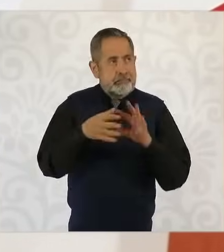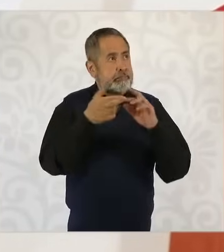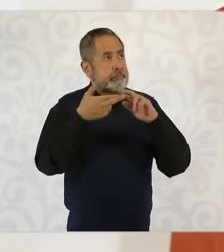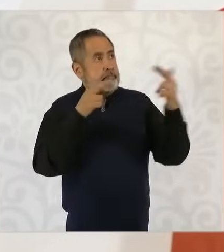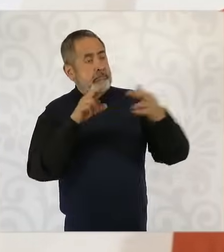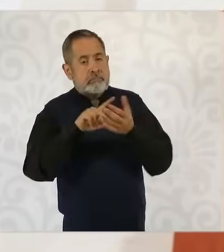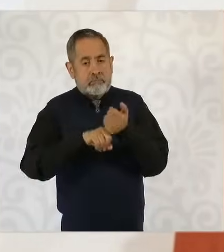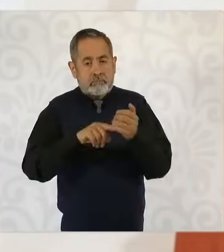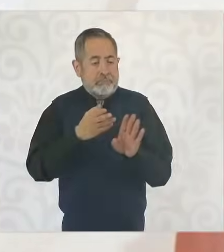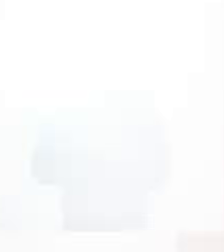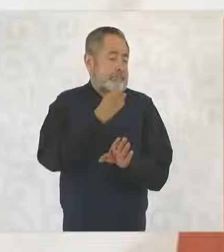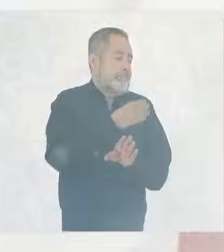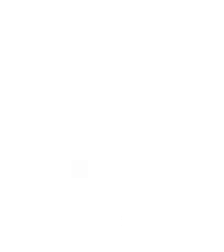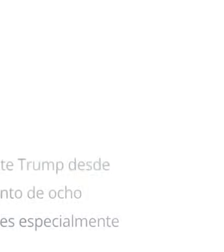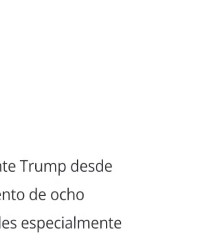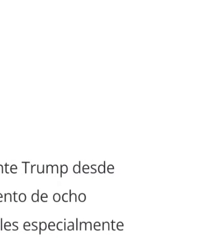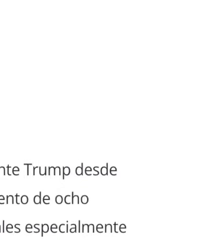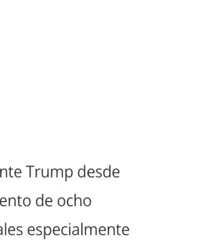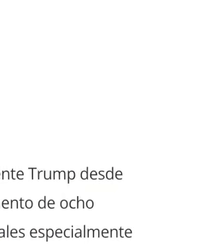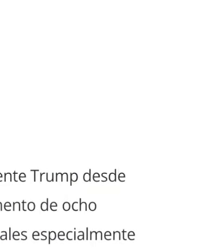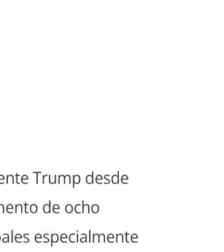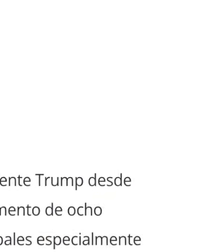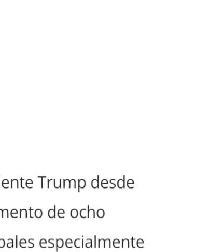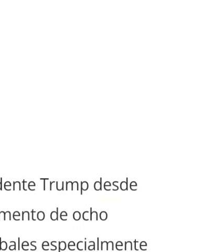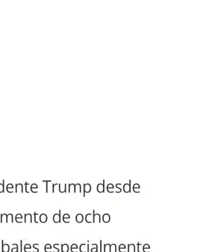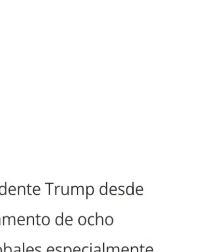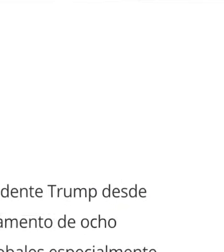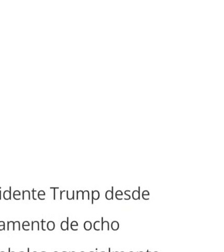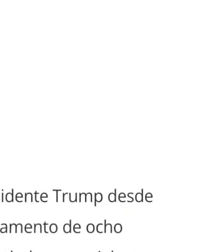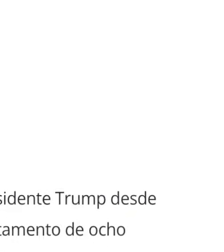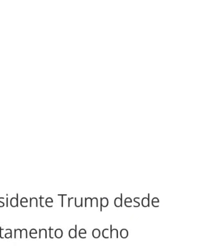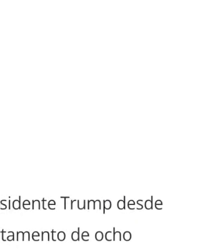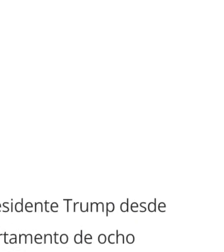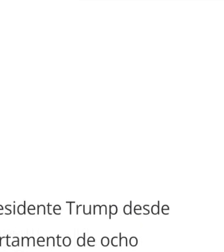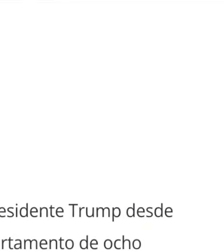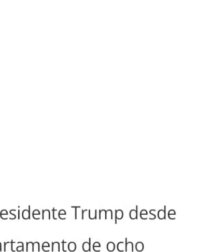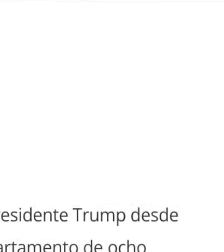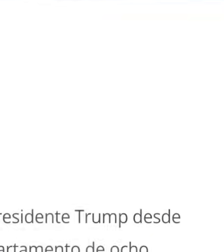Donald Trump clasificó como terrorista al cartel de El Chapo Guzmán y a otras cinco